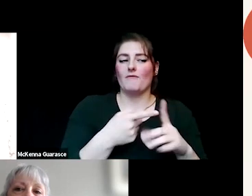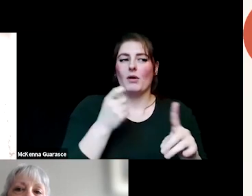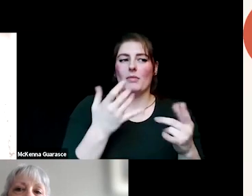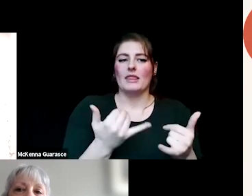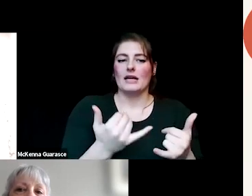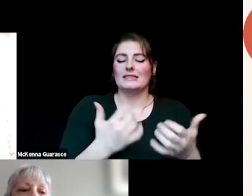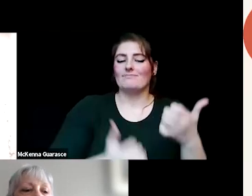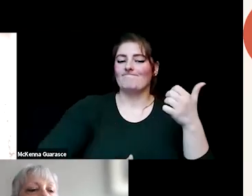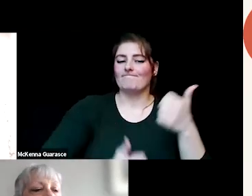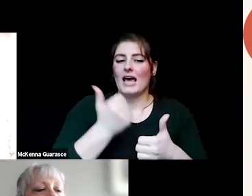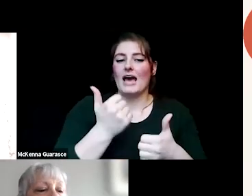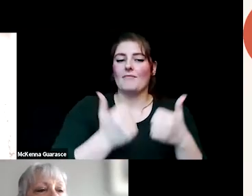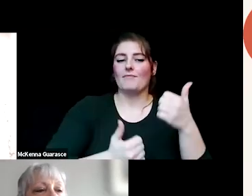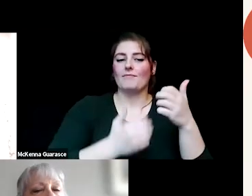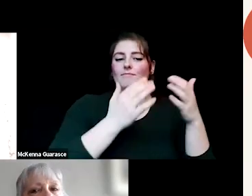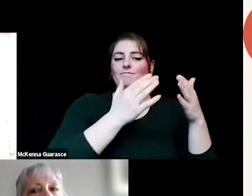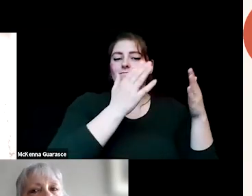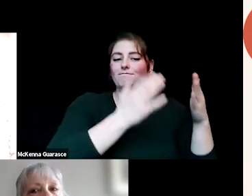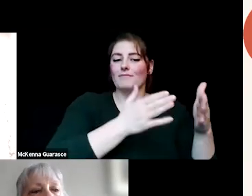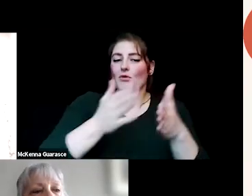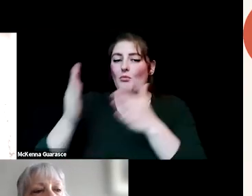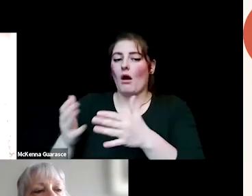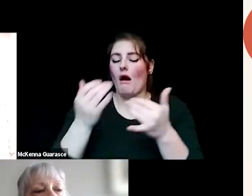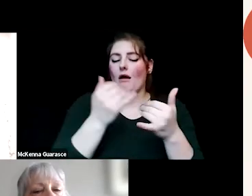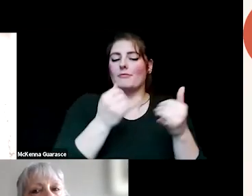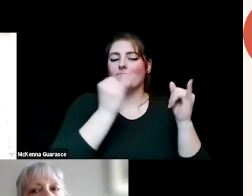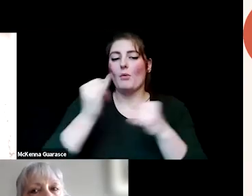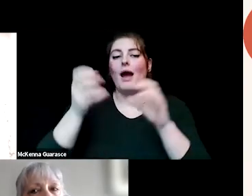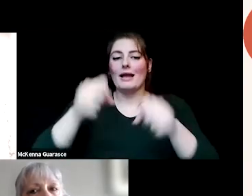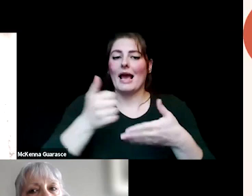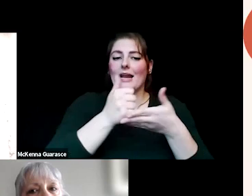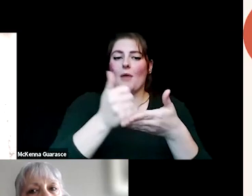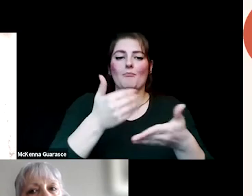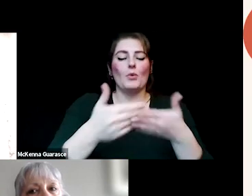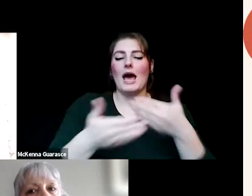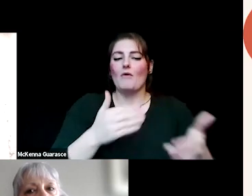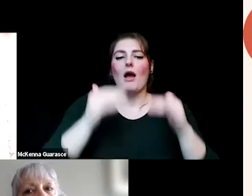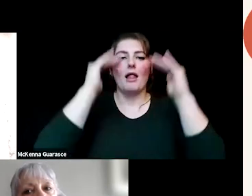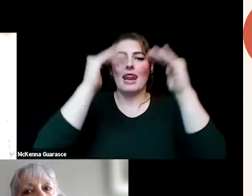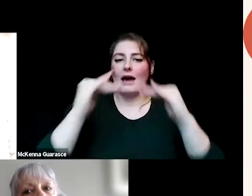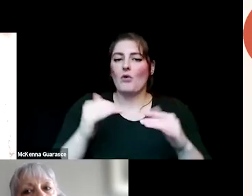es que todo el mundo puede ayudar, a cualquier nivel, cualquier grado de ayuda